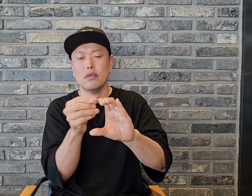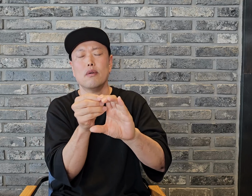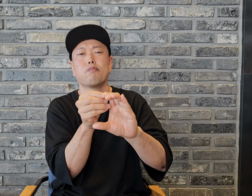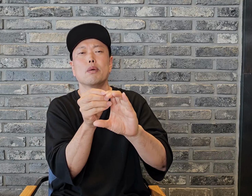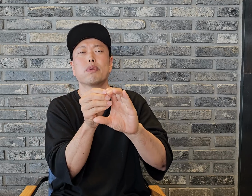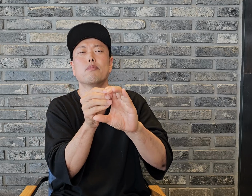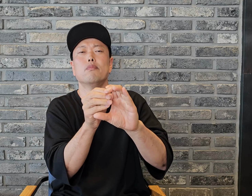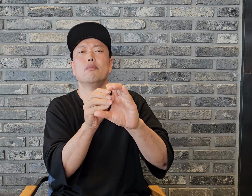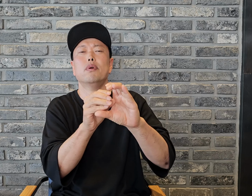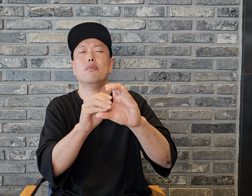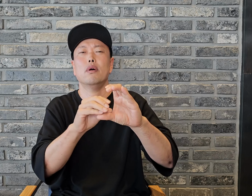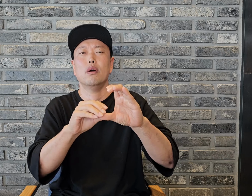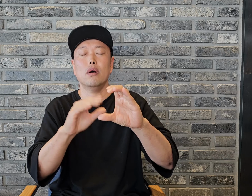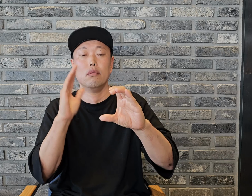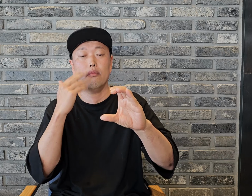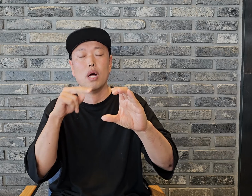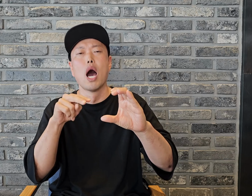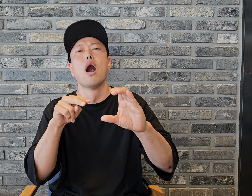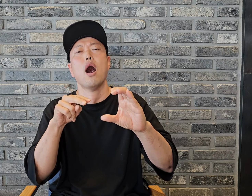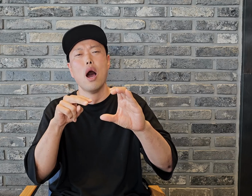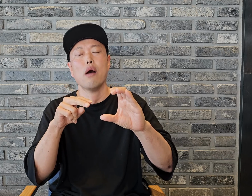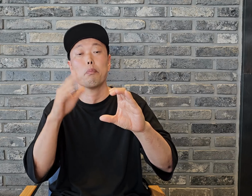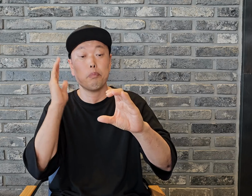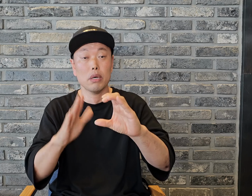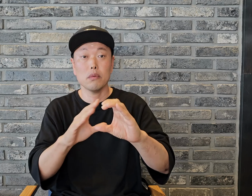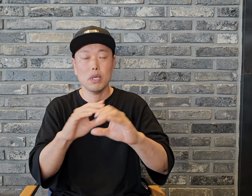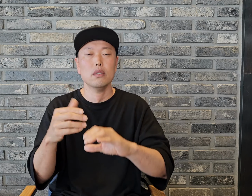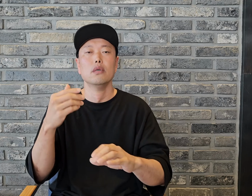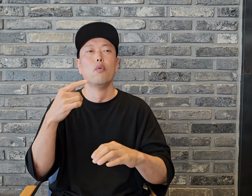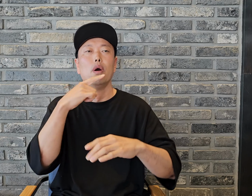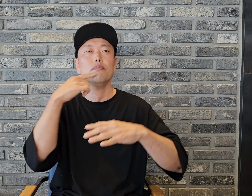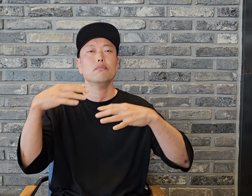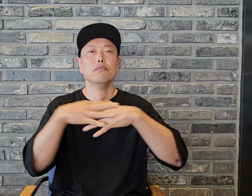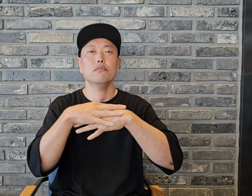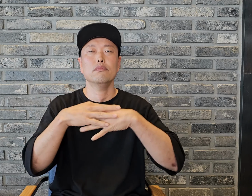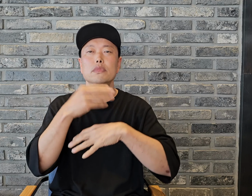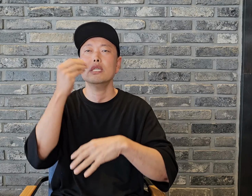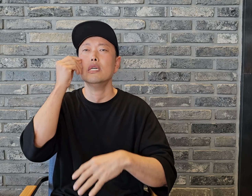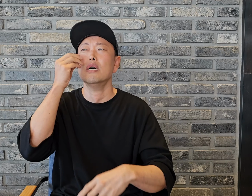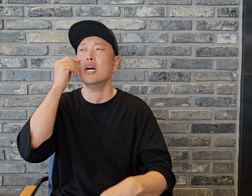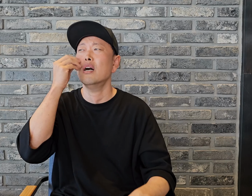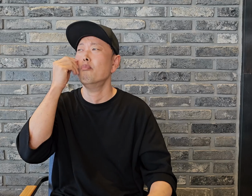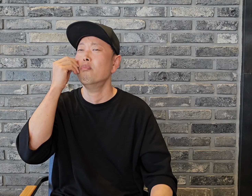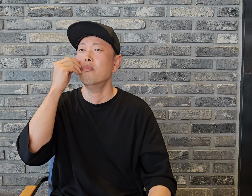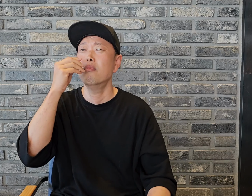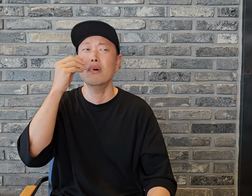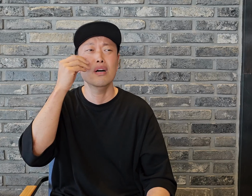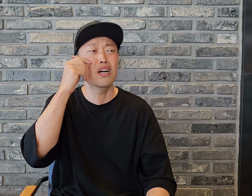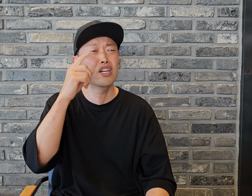。 この表現からもこのようなことが分かります。 それを表現すれば十分でしょうか 「血管のための油」という言葉を加えて？